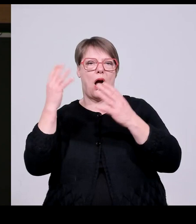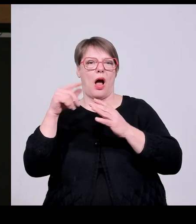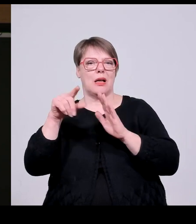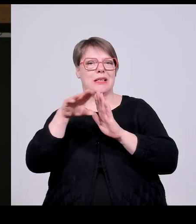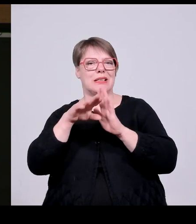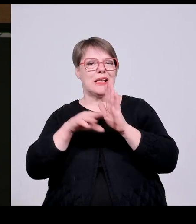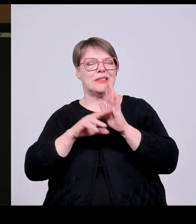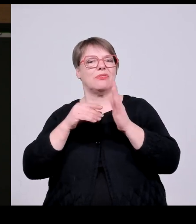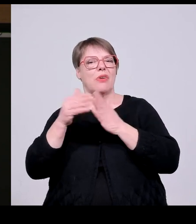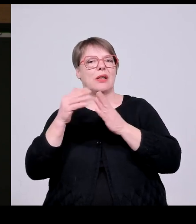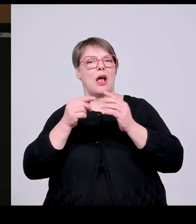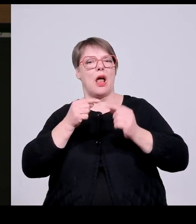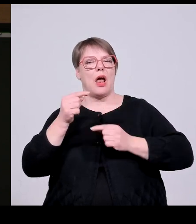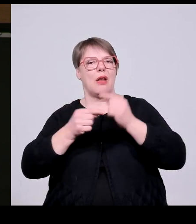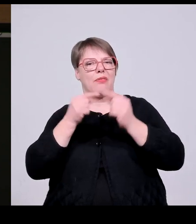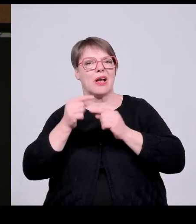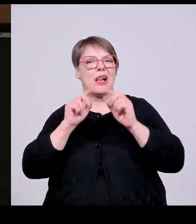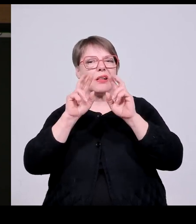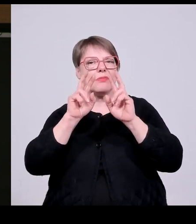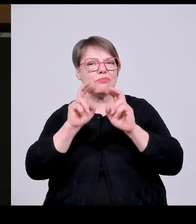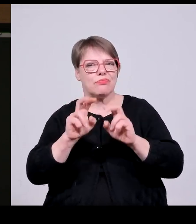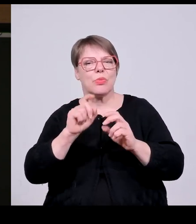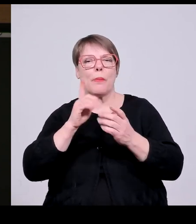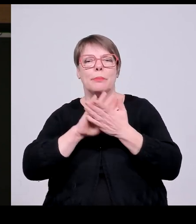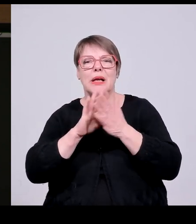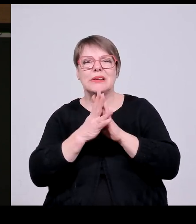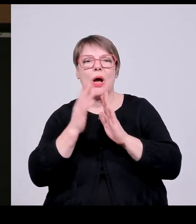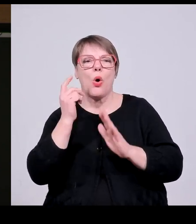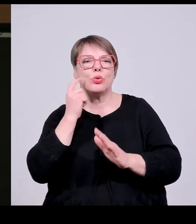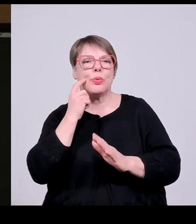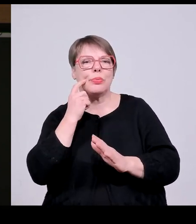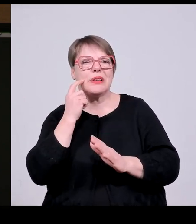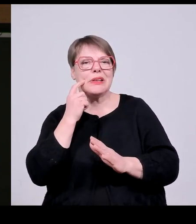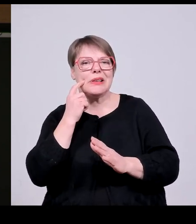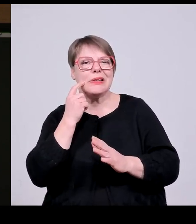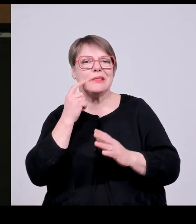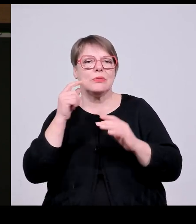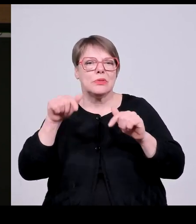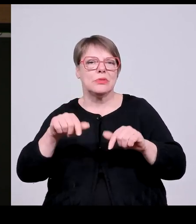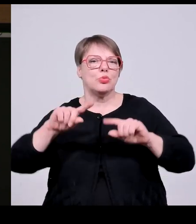Mieter reden unter anderem durch eine Ombudsstelle und verstärken natürlich auch die Informationsrecht